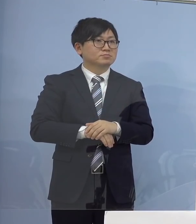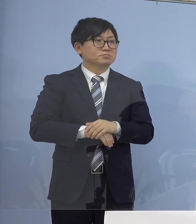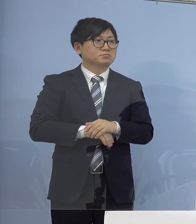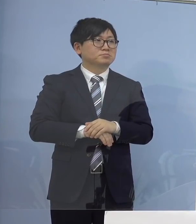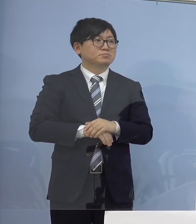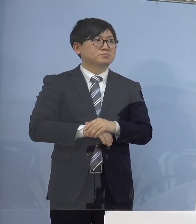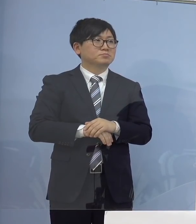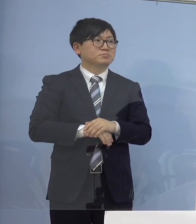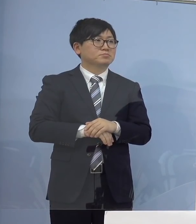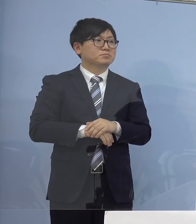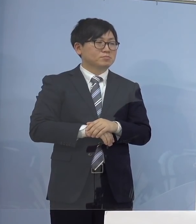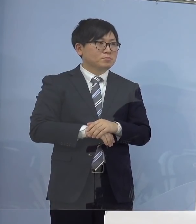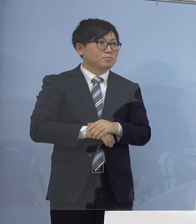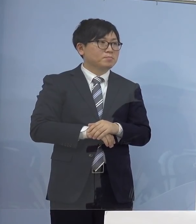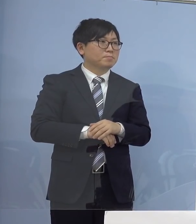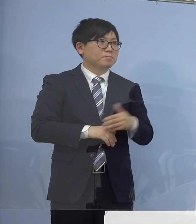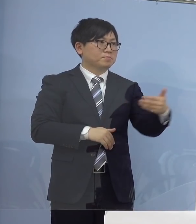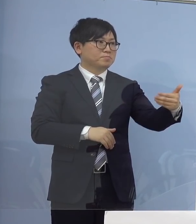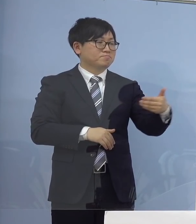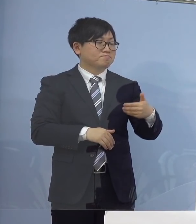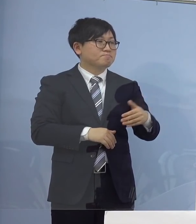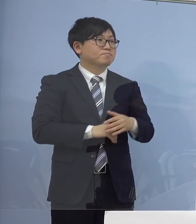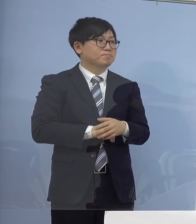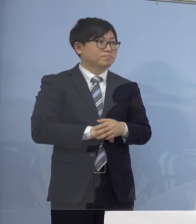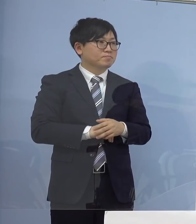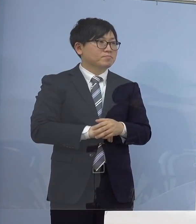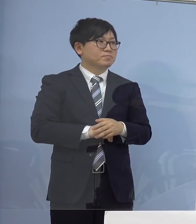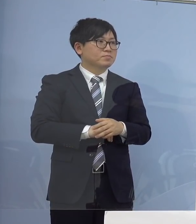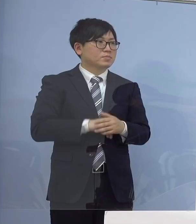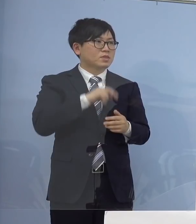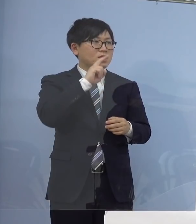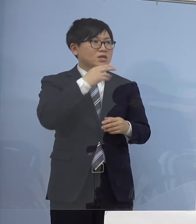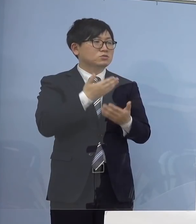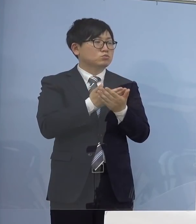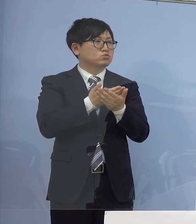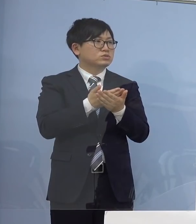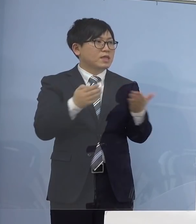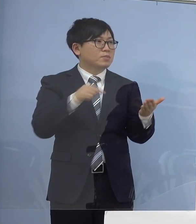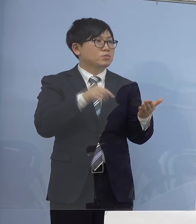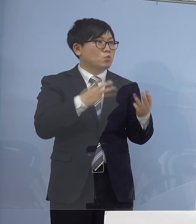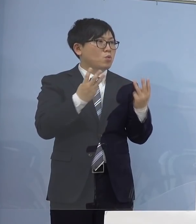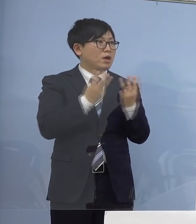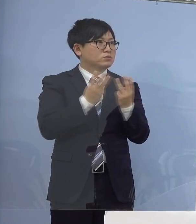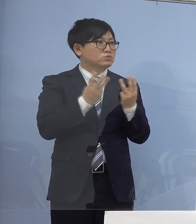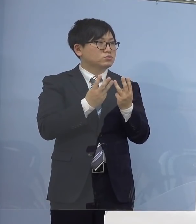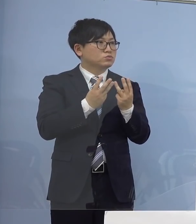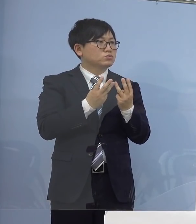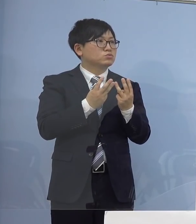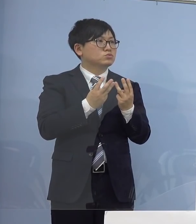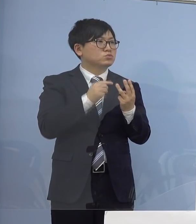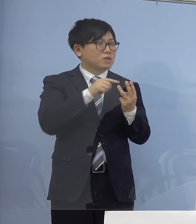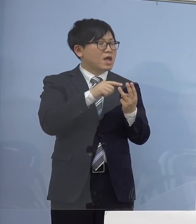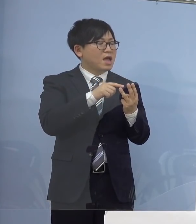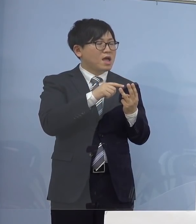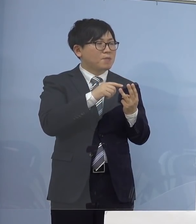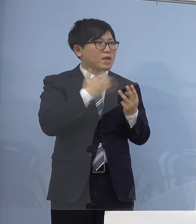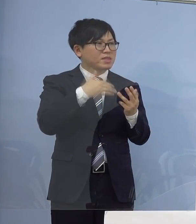（朝日新聞社） よろしいですか、ちょっと違う質問になりますけれど 飲食店の数のとこがちょっとまだ 頭にすんなり入ってこなくて